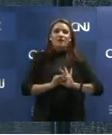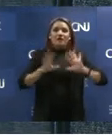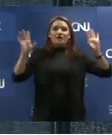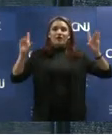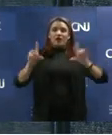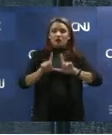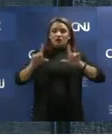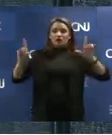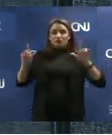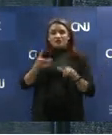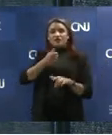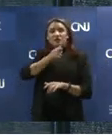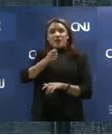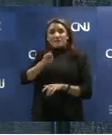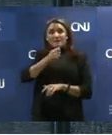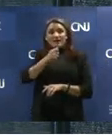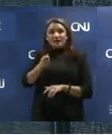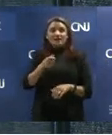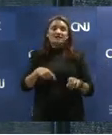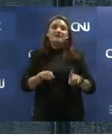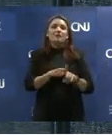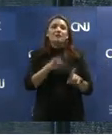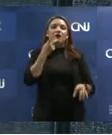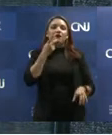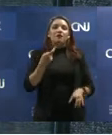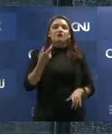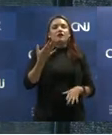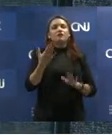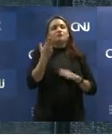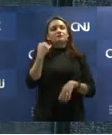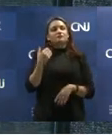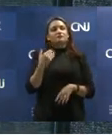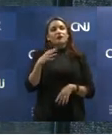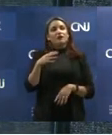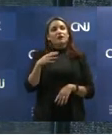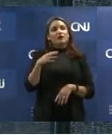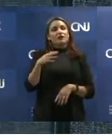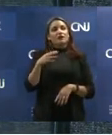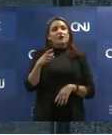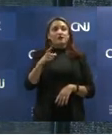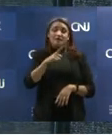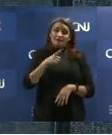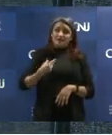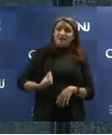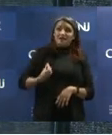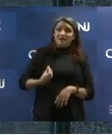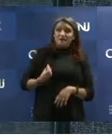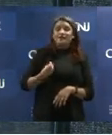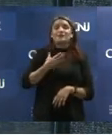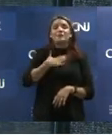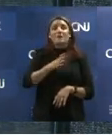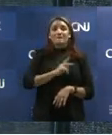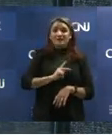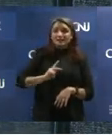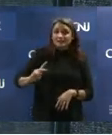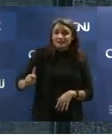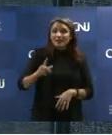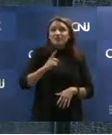e assim o faço na presença do meu presidente, que é um bastonário não só da advocacia, mas dessa liberdade de imprensa.